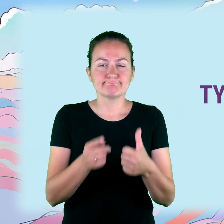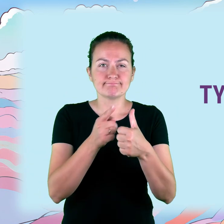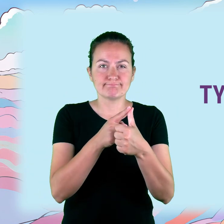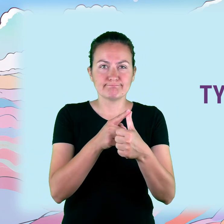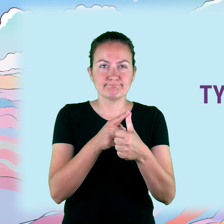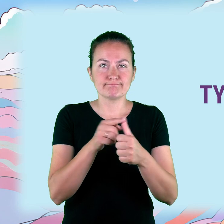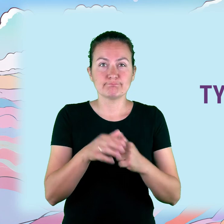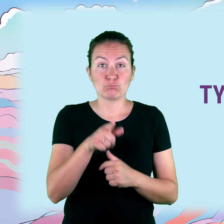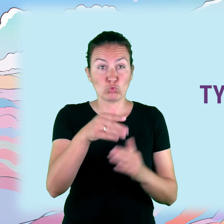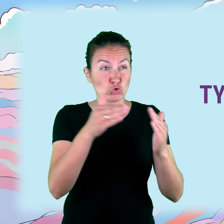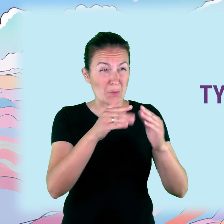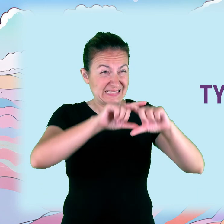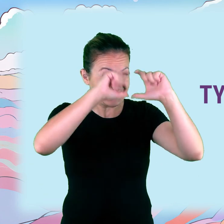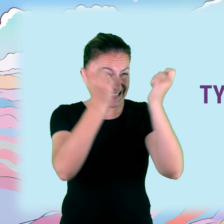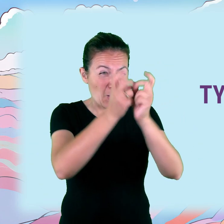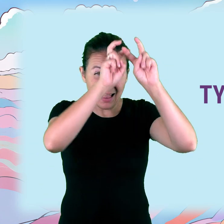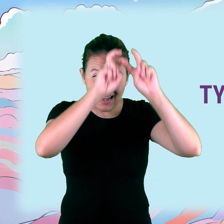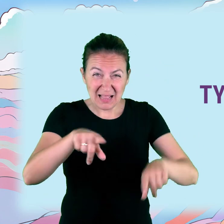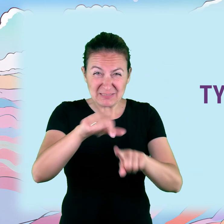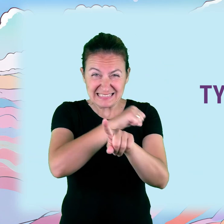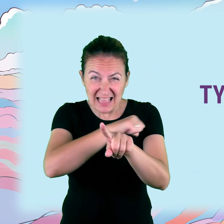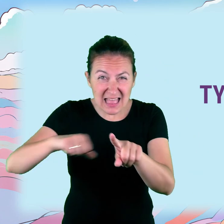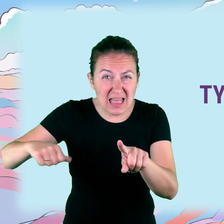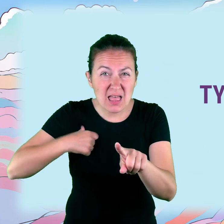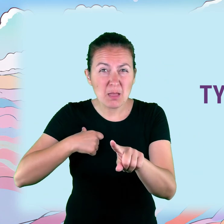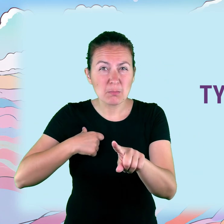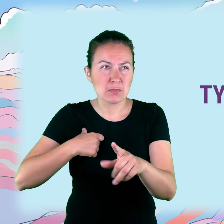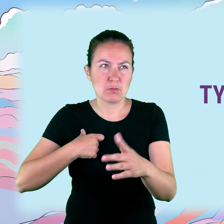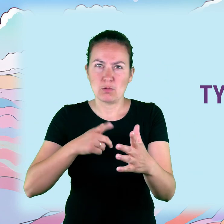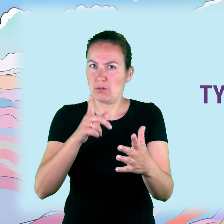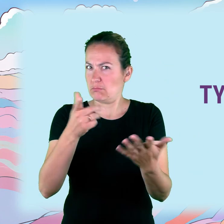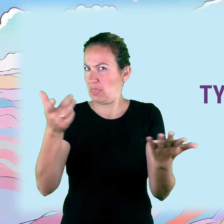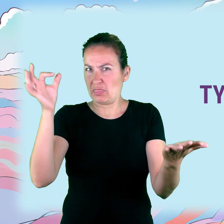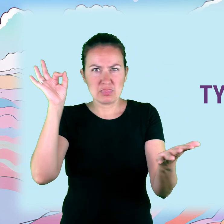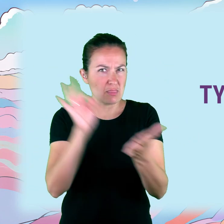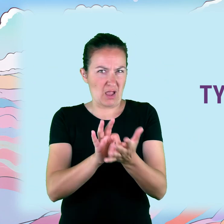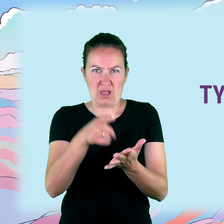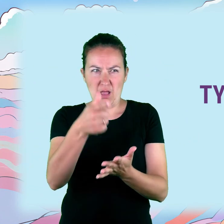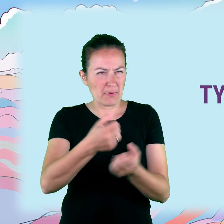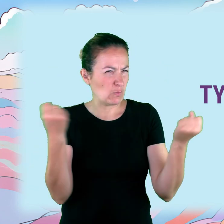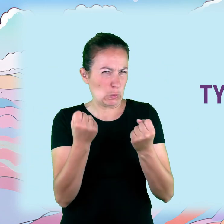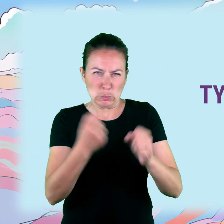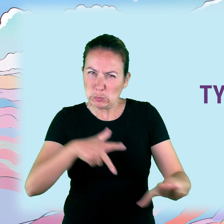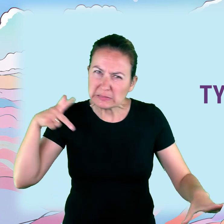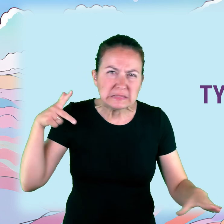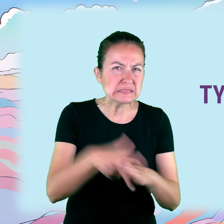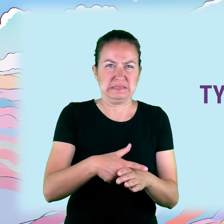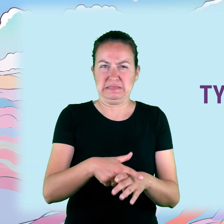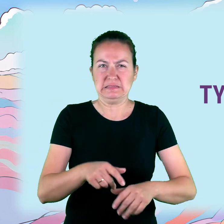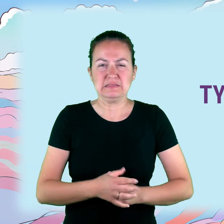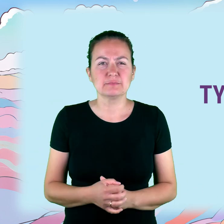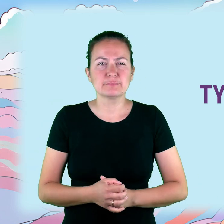1. Sama wyremontowałaś cały dom? To na pewno była tytaniczna praca!